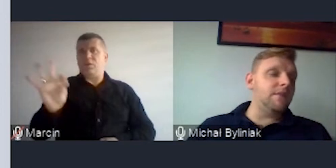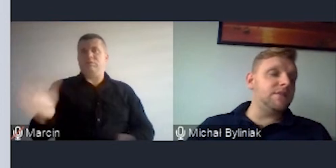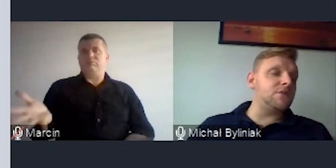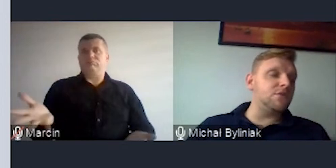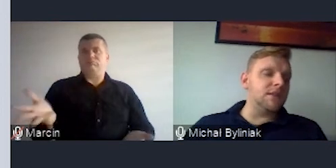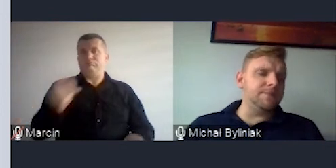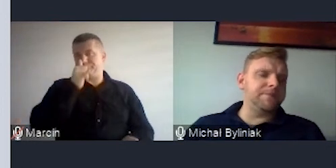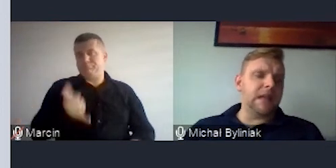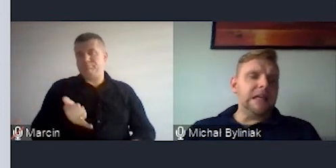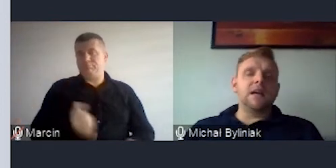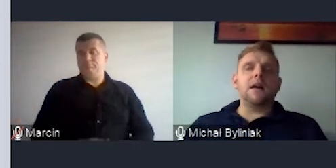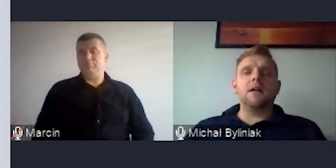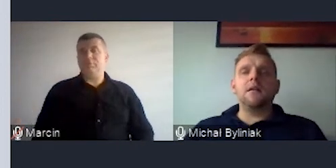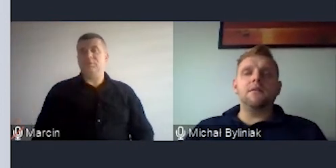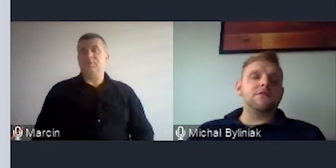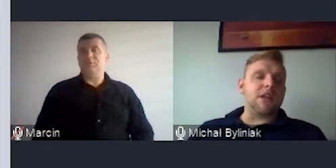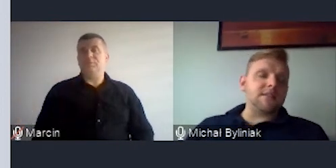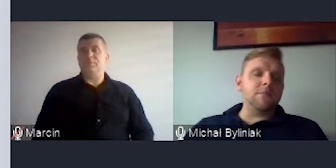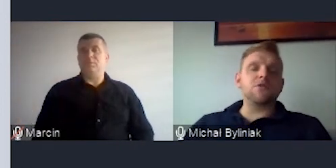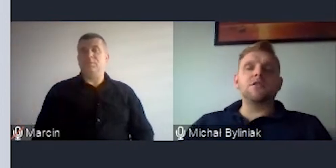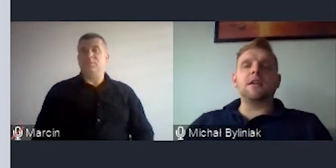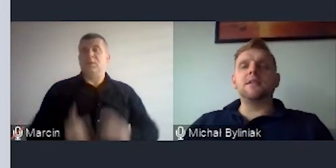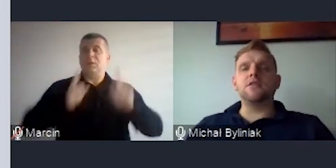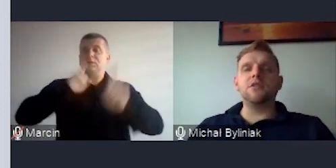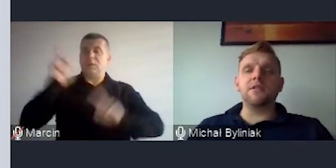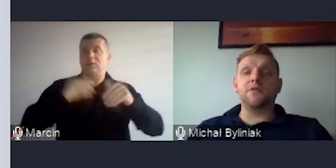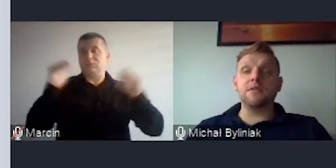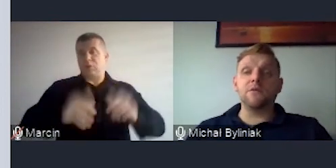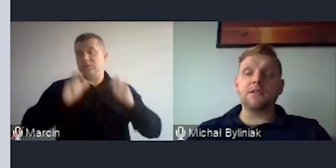W związku z tym, czasem może się tak zdarzyć, że Państwo nazwy własnej użyjecie,